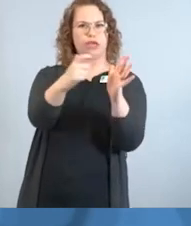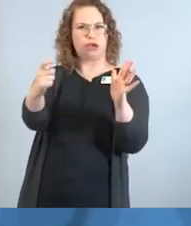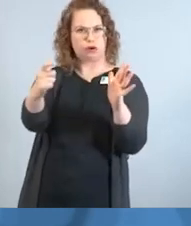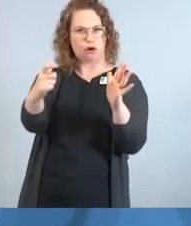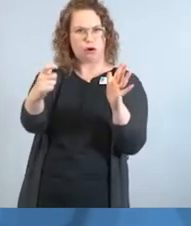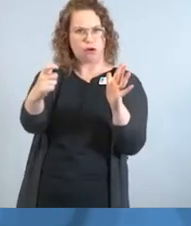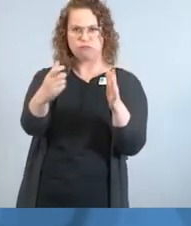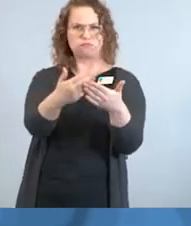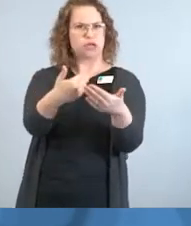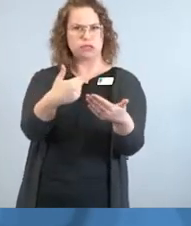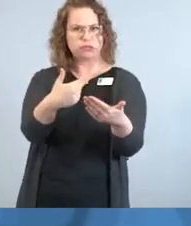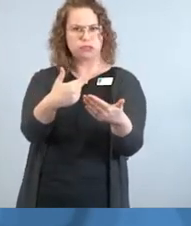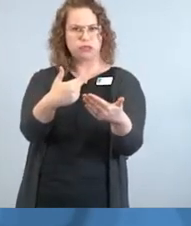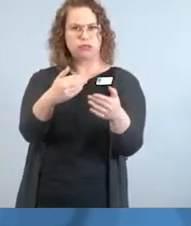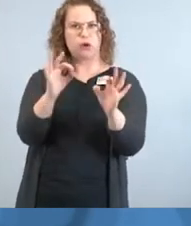Todella tärkeä kysymys.